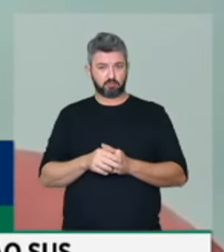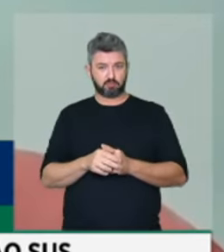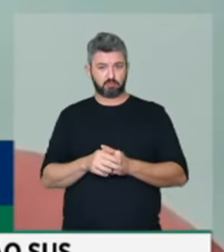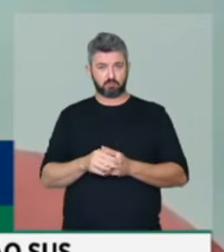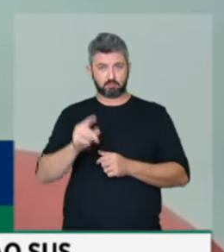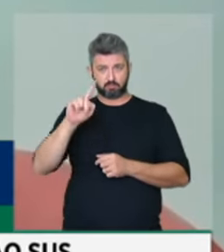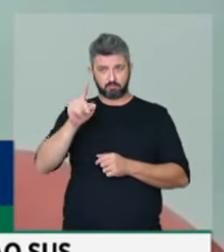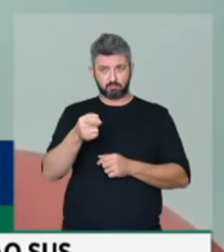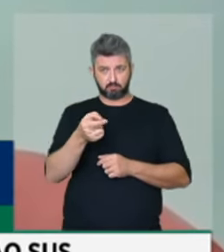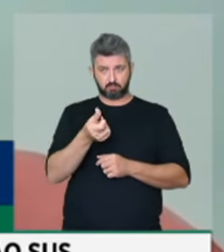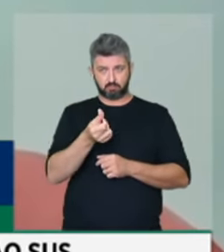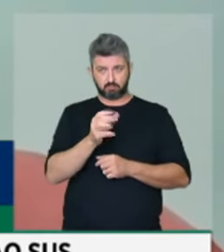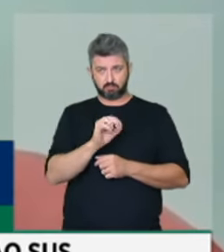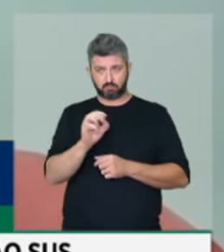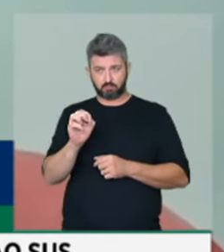ESTÁ PAGANDO NÃO VIABILIZA, POR QUE NÃO AUMENTARMOS